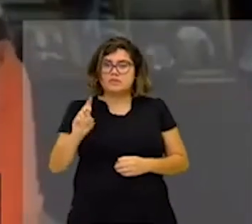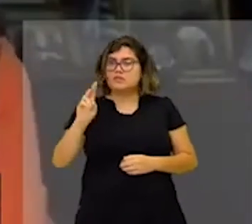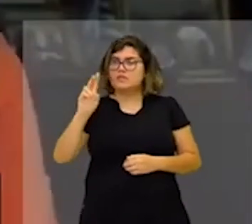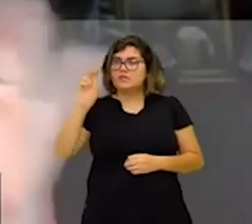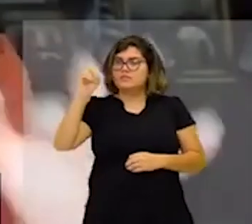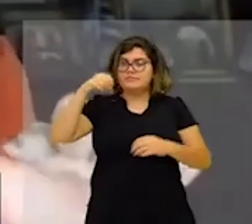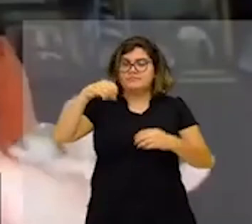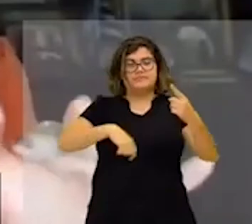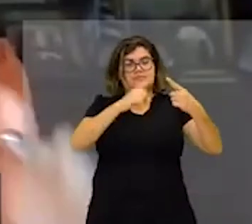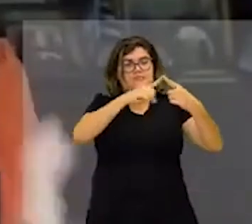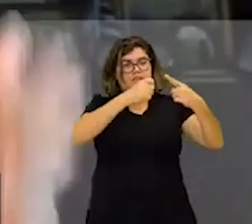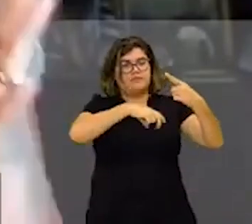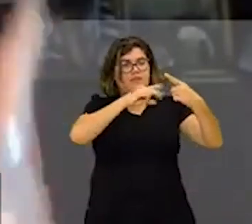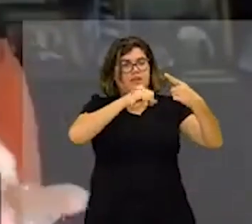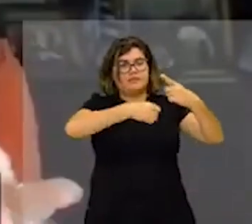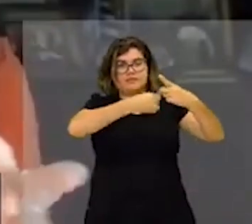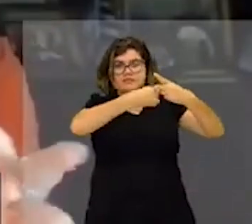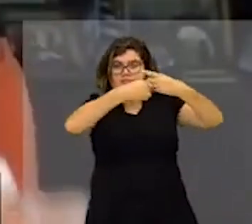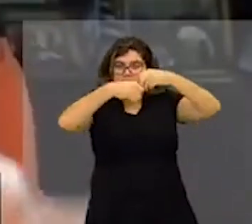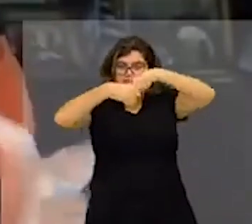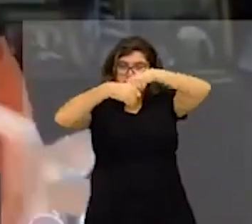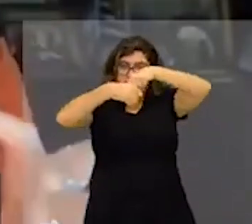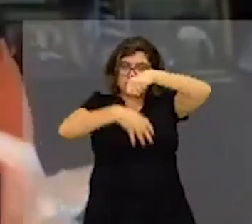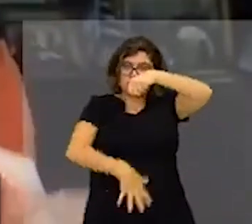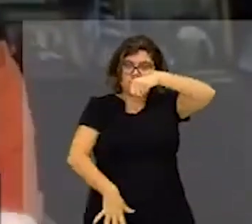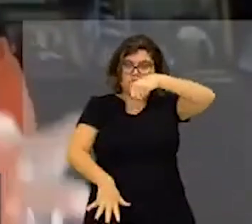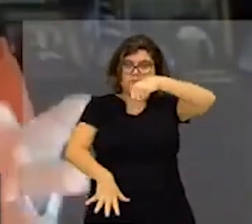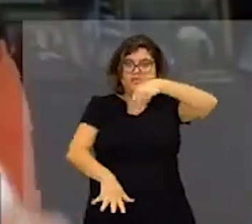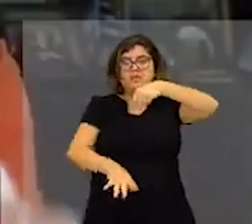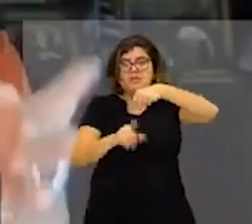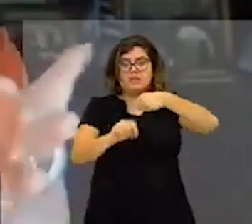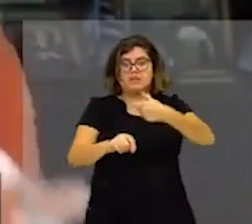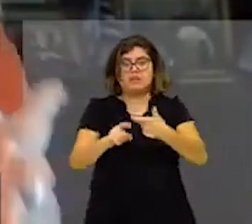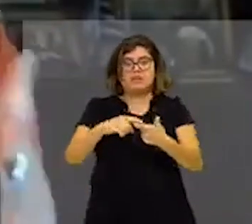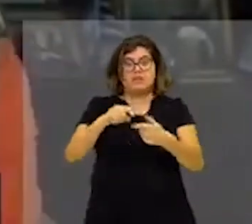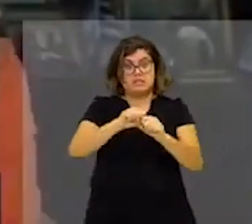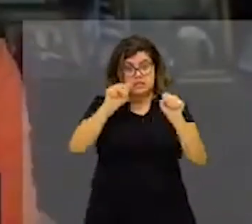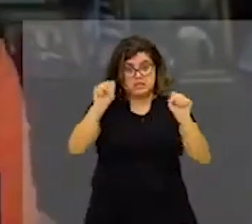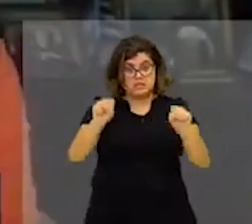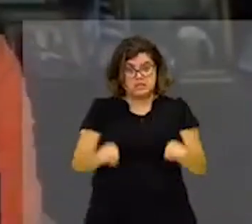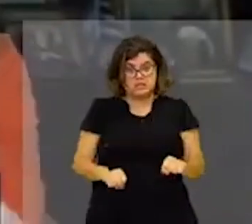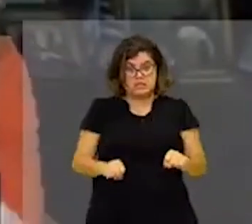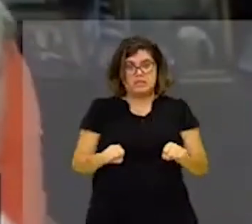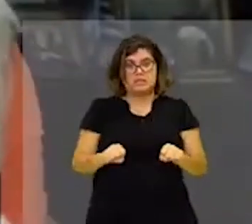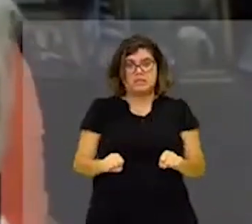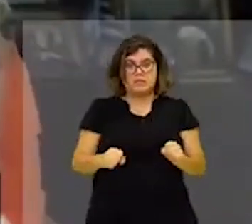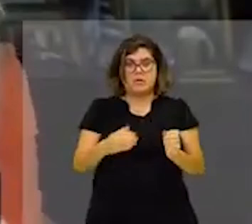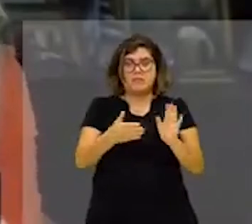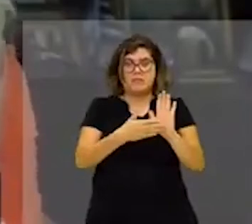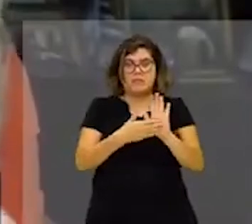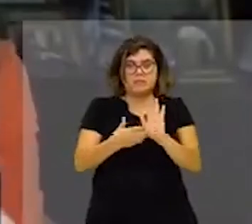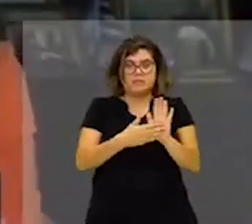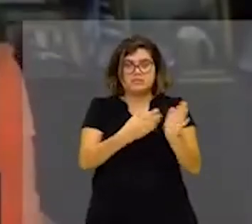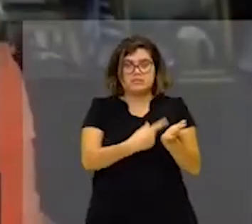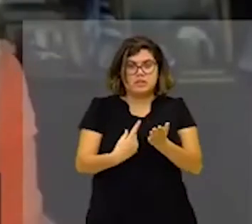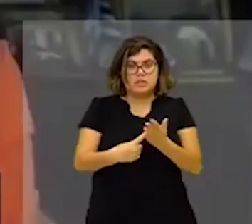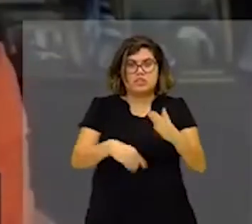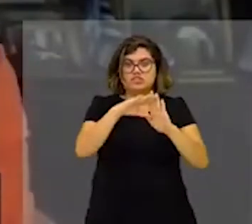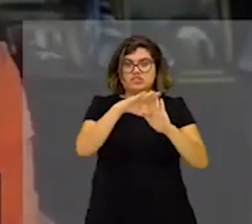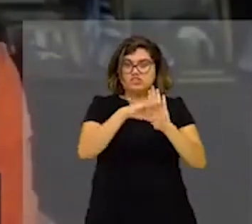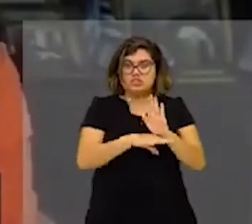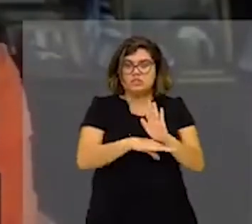demais primeiro. É o nosso sistema proporcional de lista aberta porque é um sistema que contribui